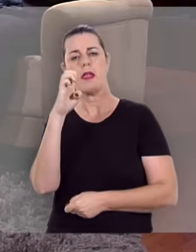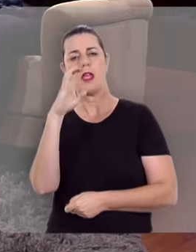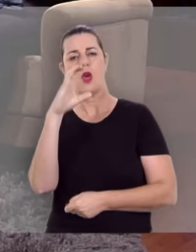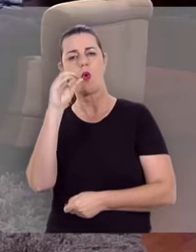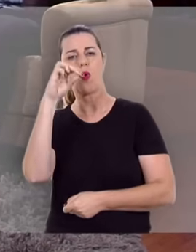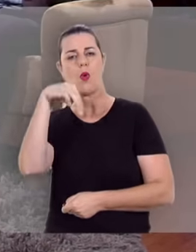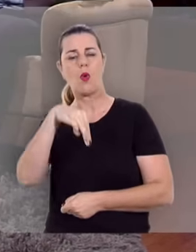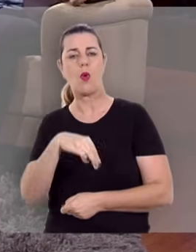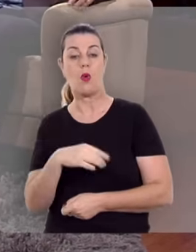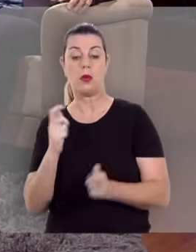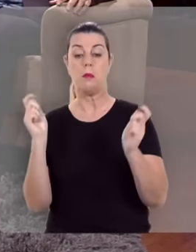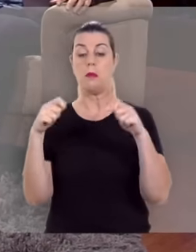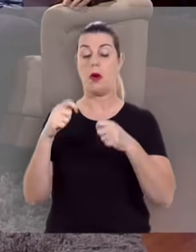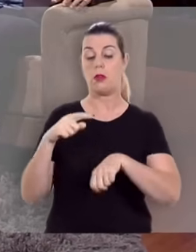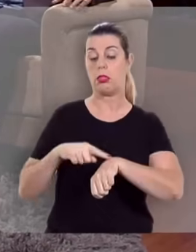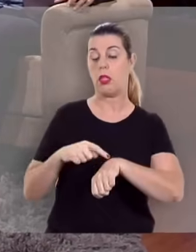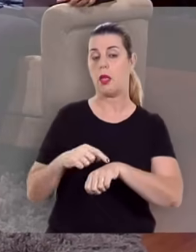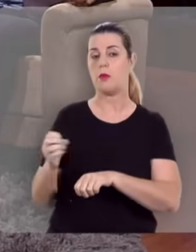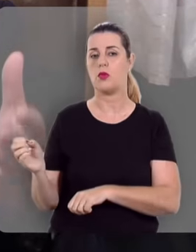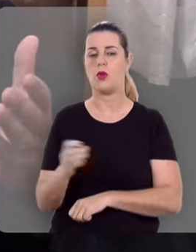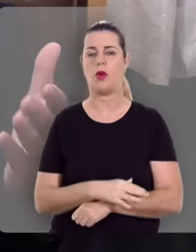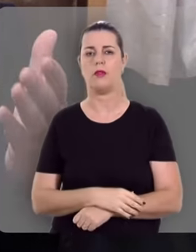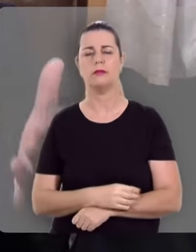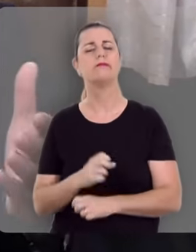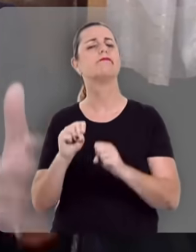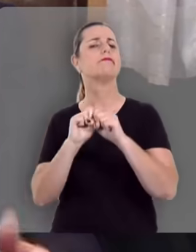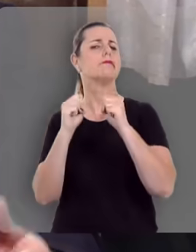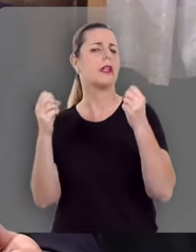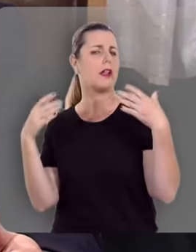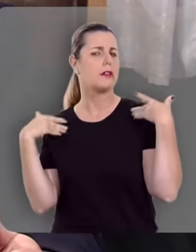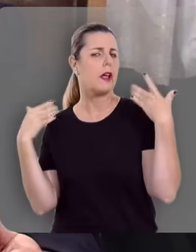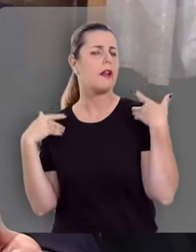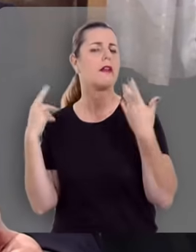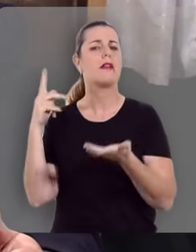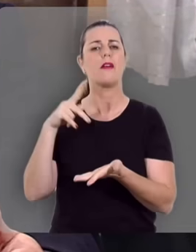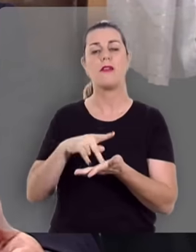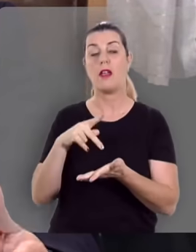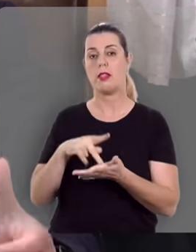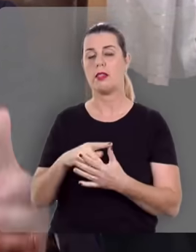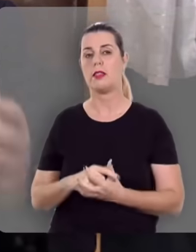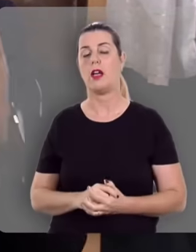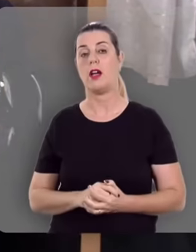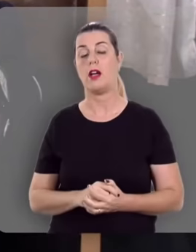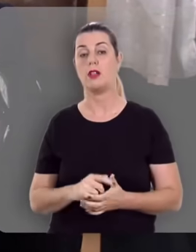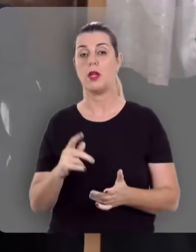da Alegria desse novo momento é uma grande alegria meu amigo do verão do Rodrigo porque o verdade de